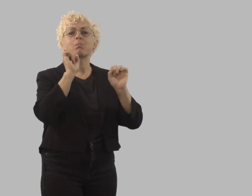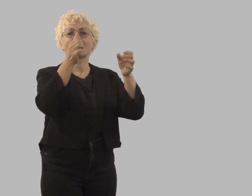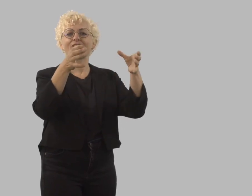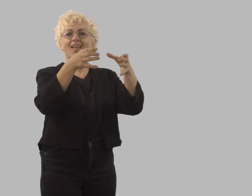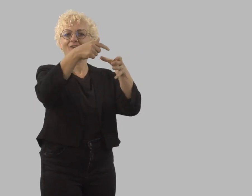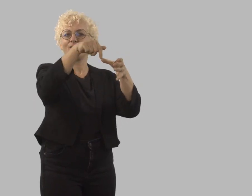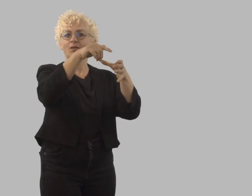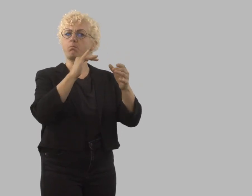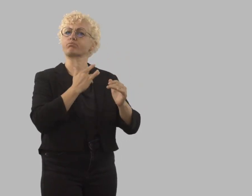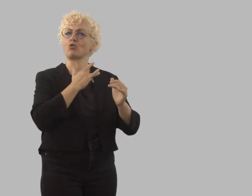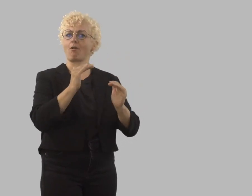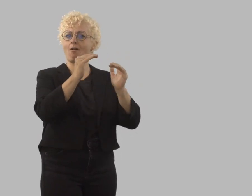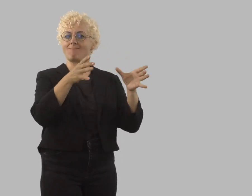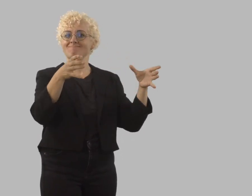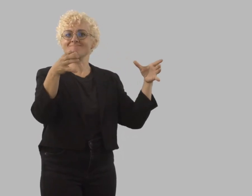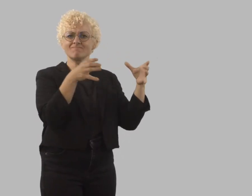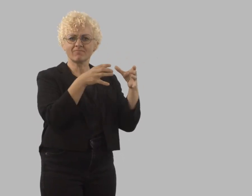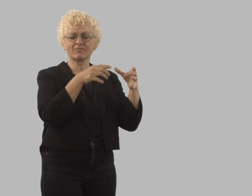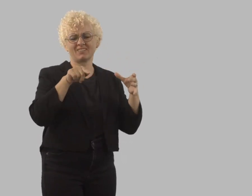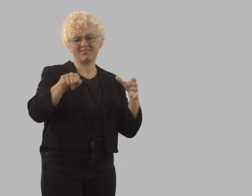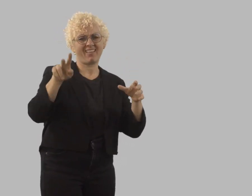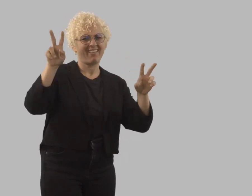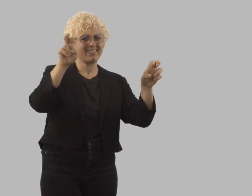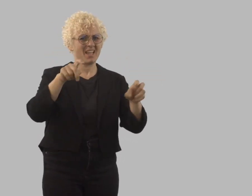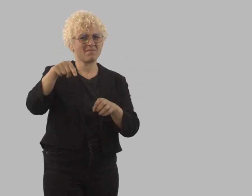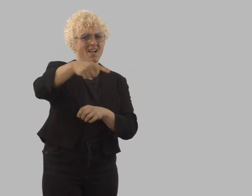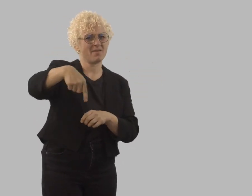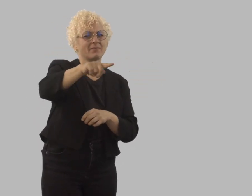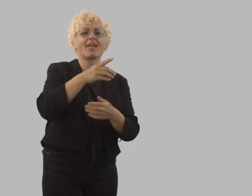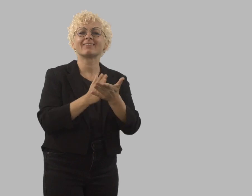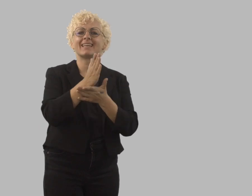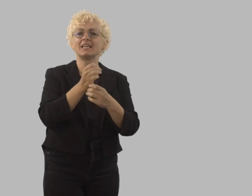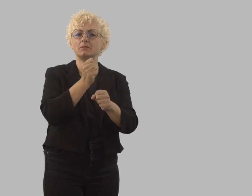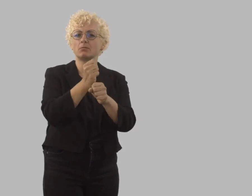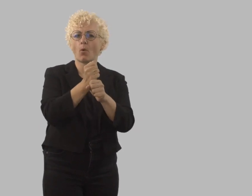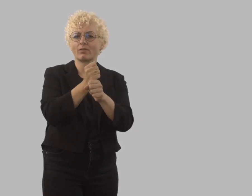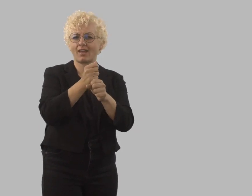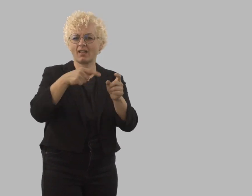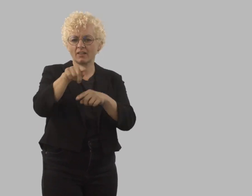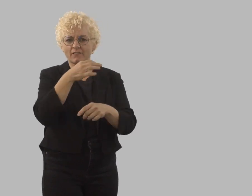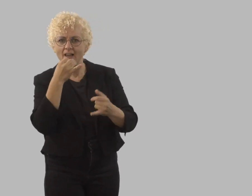der sozialdemokratischen und bürgerlichen Frauenbewegung.